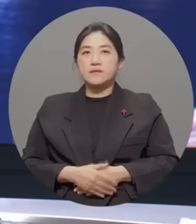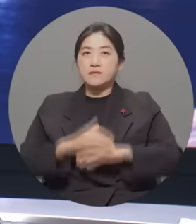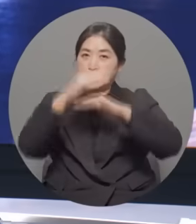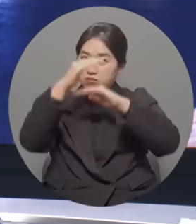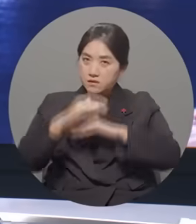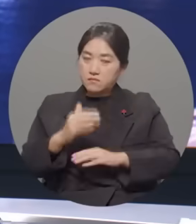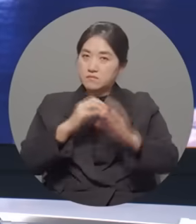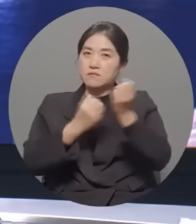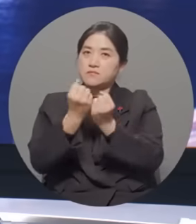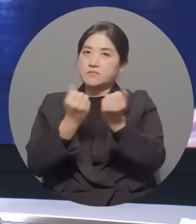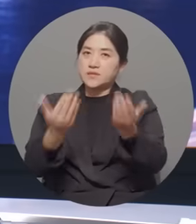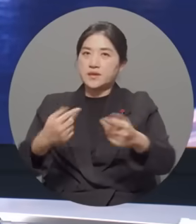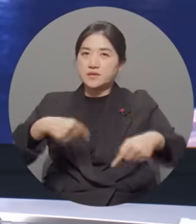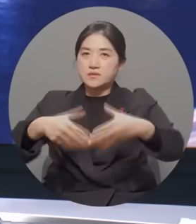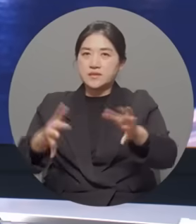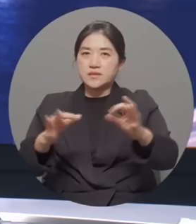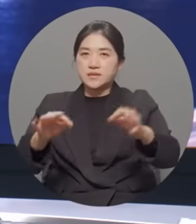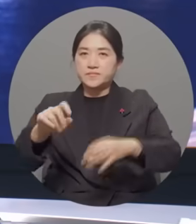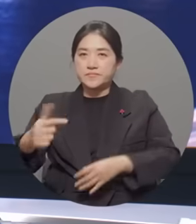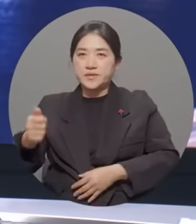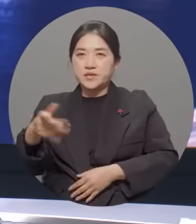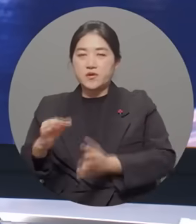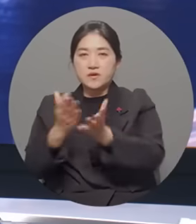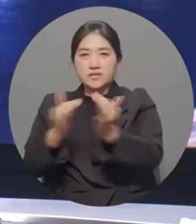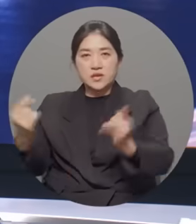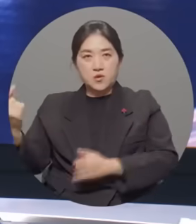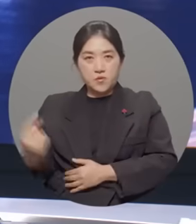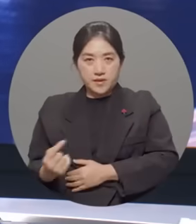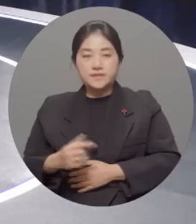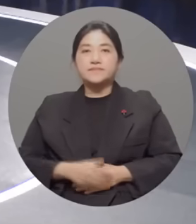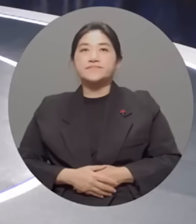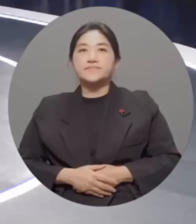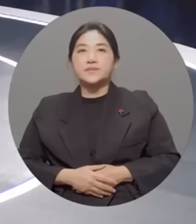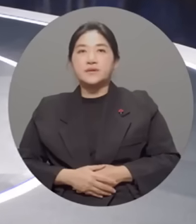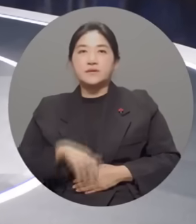(앵커) 좀 더 보겠습니다. 정치팀 김민형 기자 나와 있습니다.